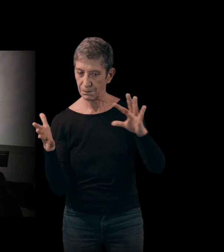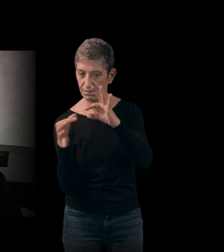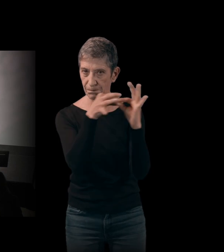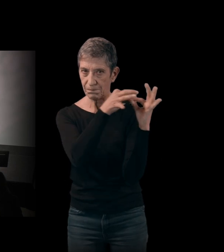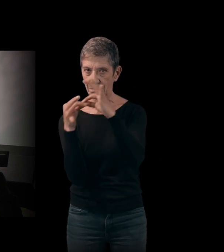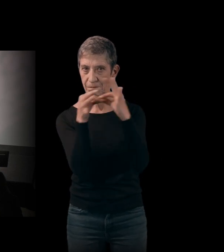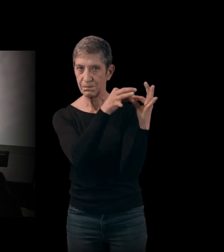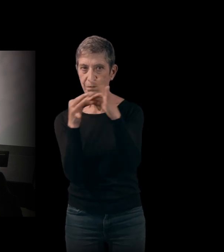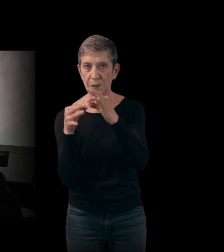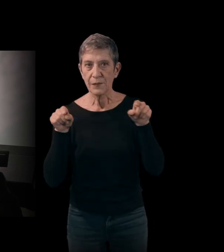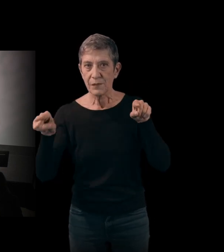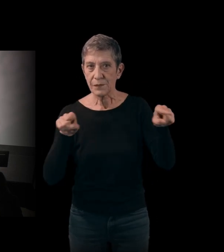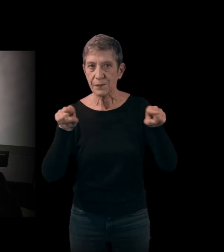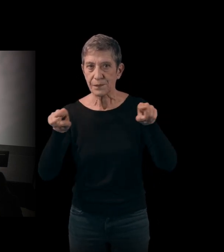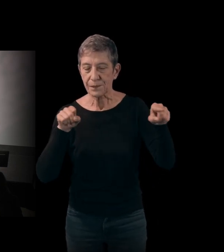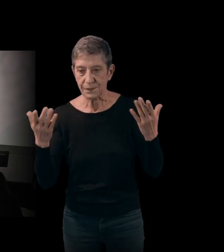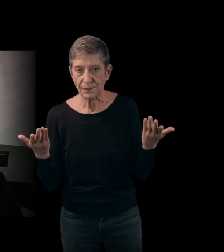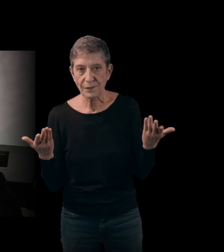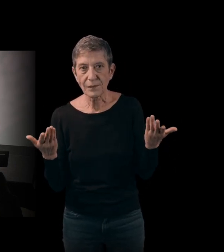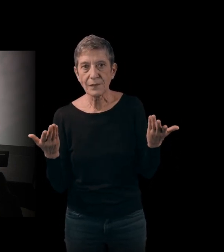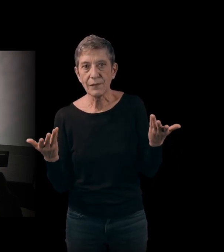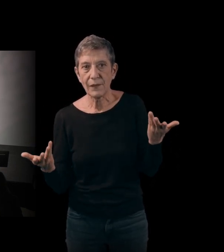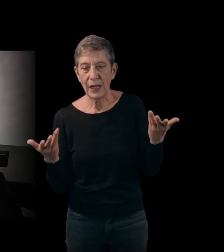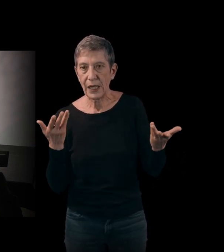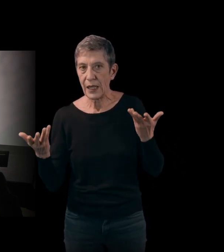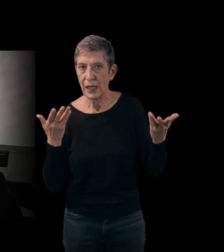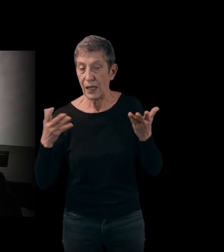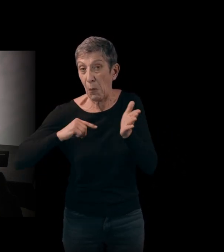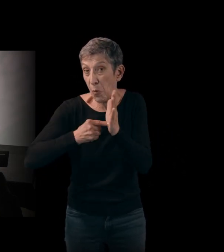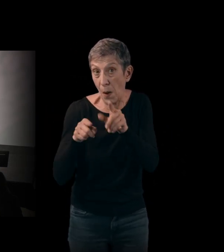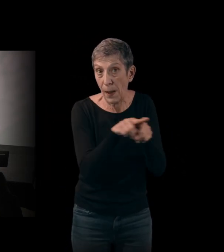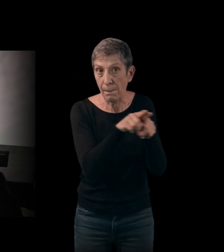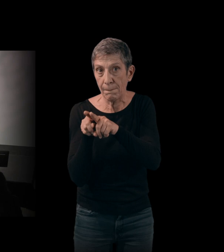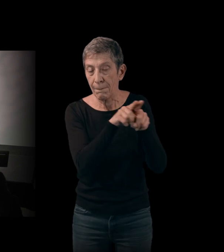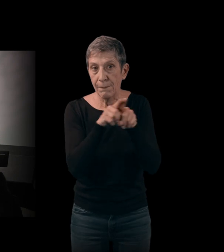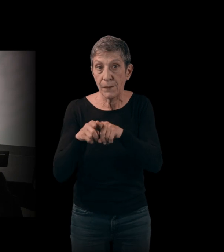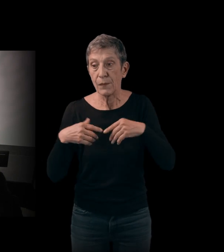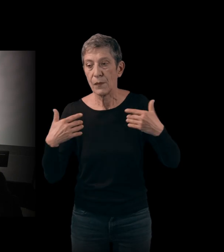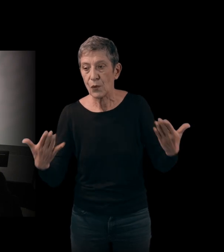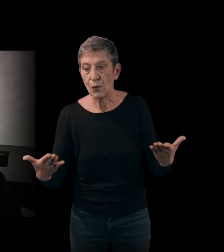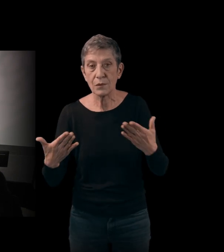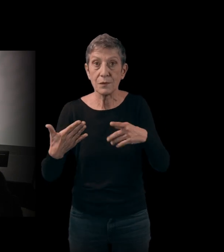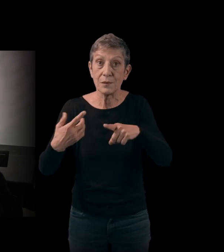J'ai peu à peu pris conscience, en tous cas, je le dis comme ça